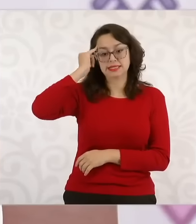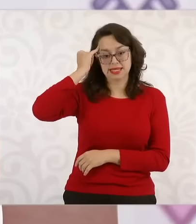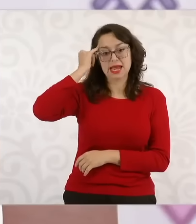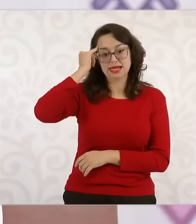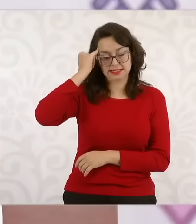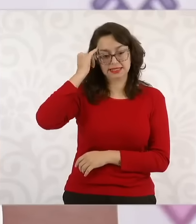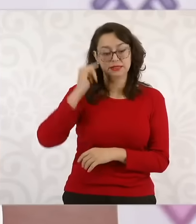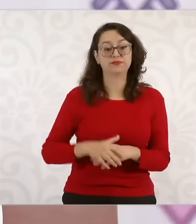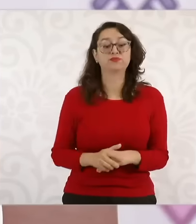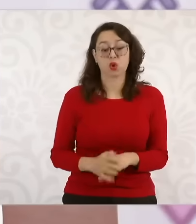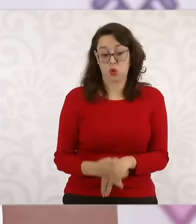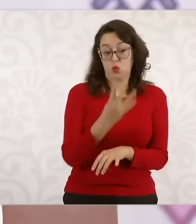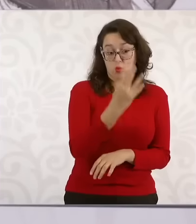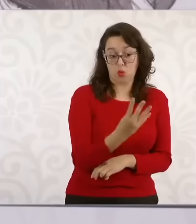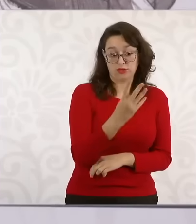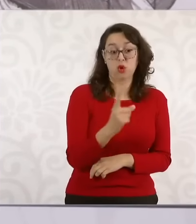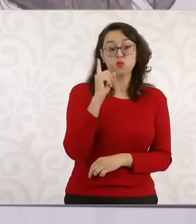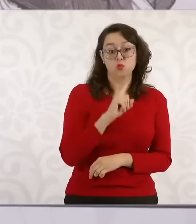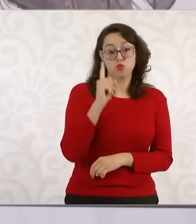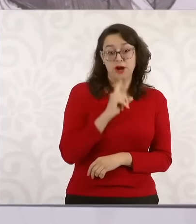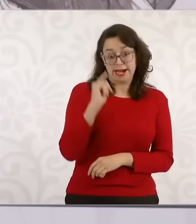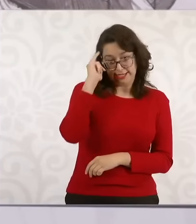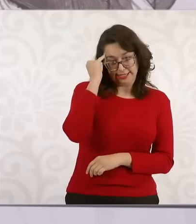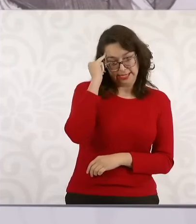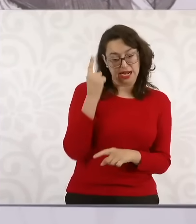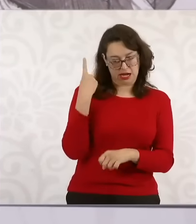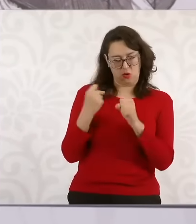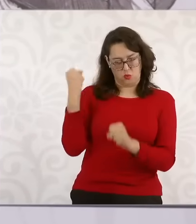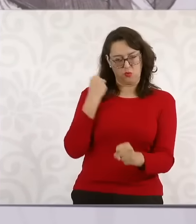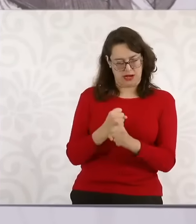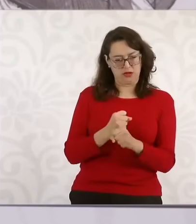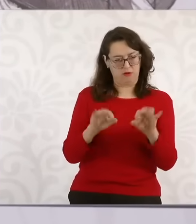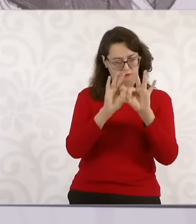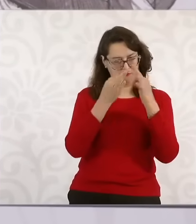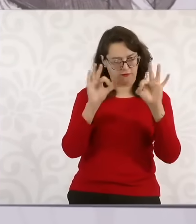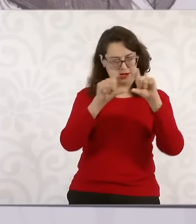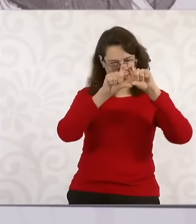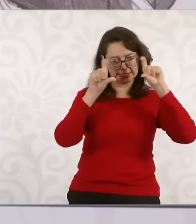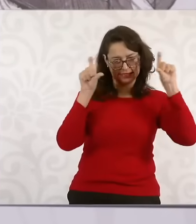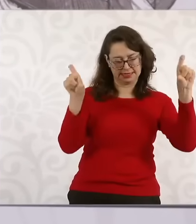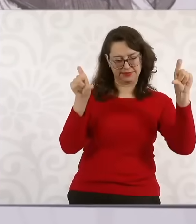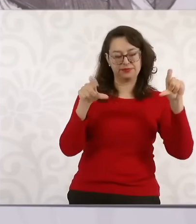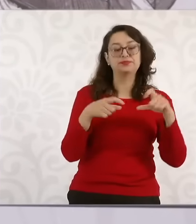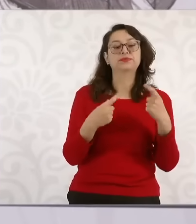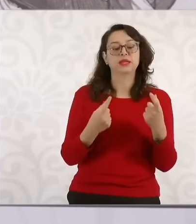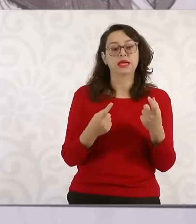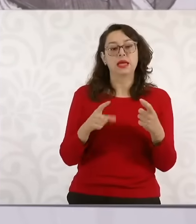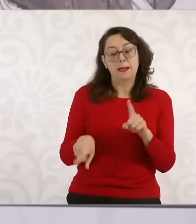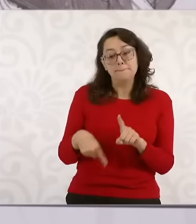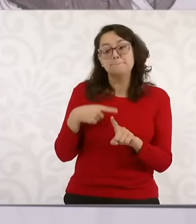Son las cuatro mujeres de que el año pasado homenajeamos más Eréndira de Michoacán,